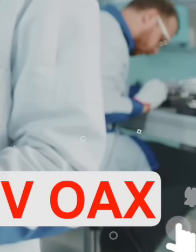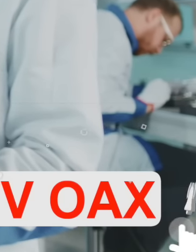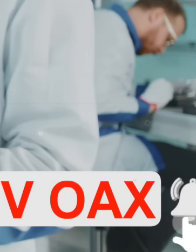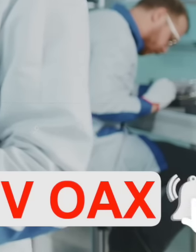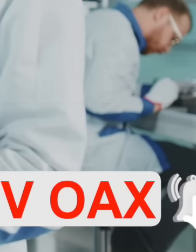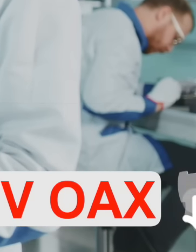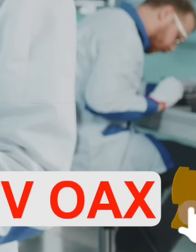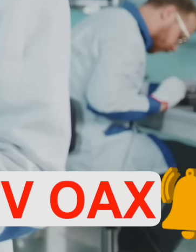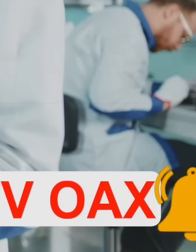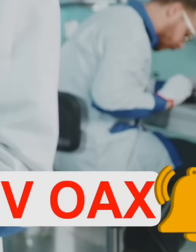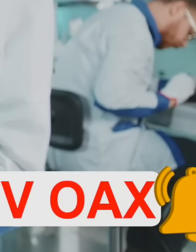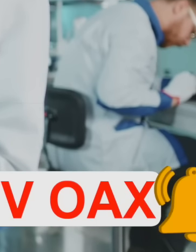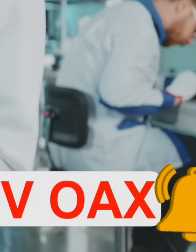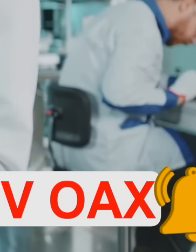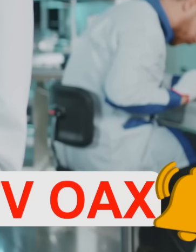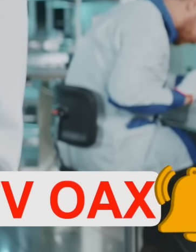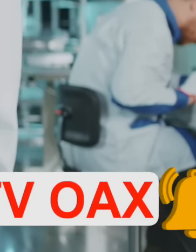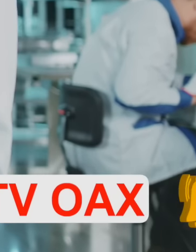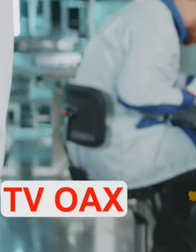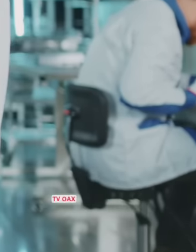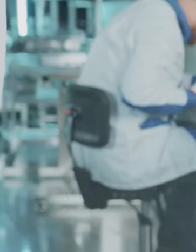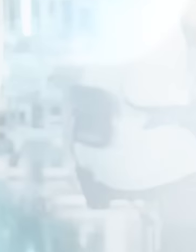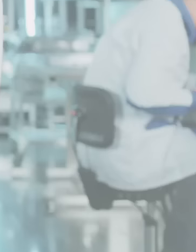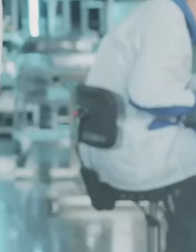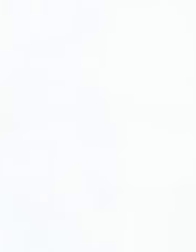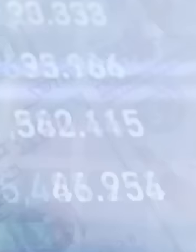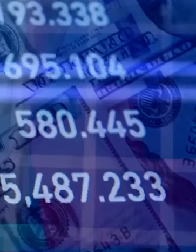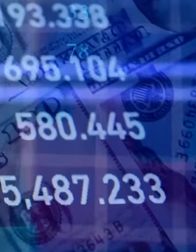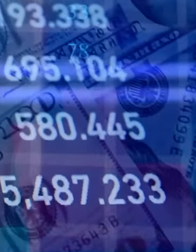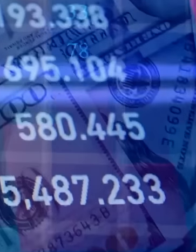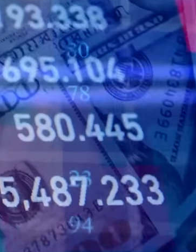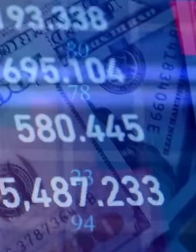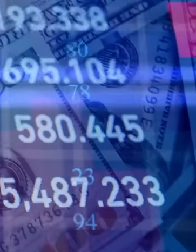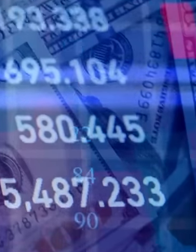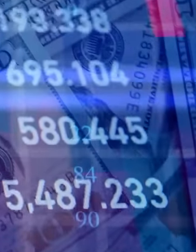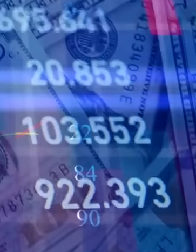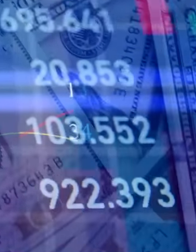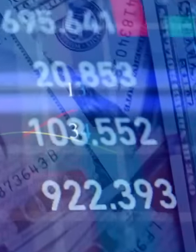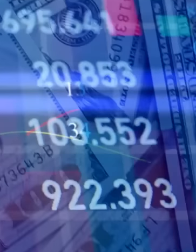esta figura ha sido utilizada de forma indebida, generando evasiones fiscales estimadas en hasta